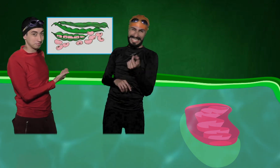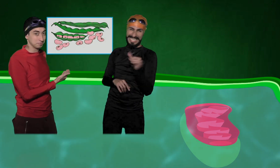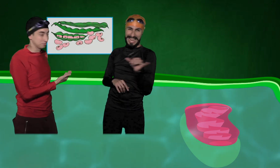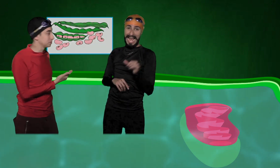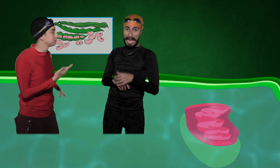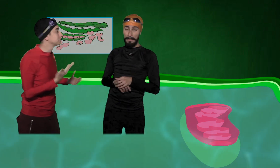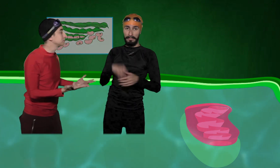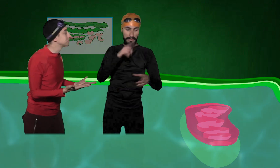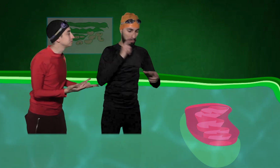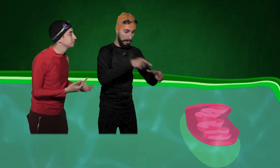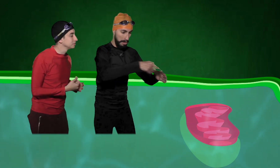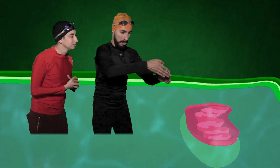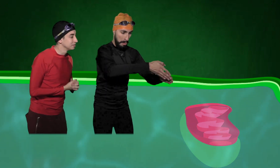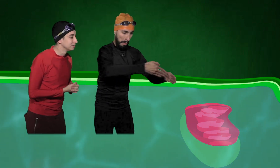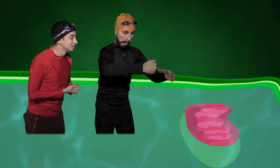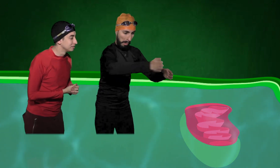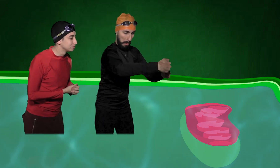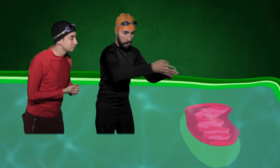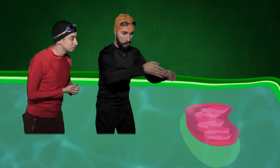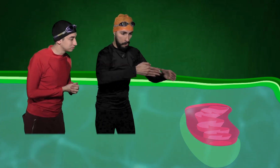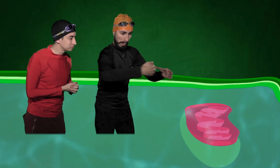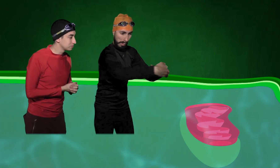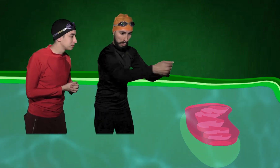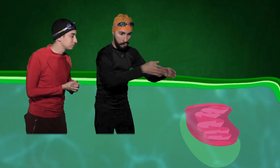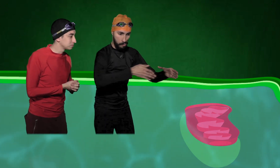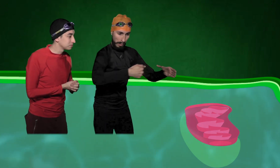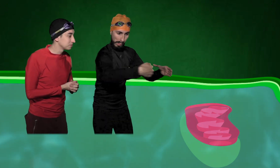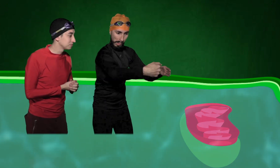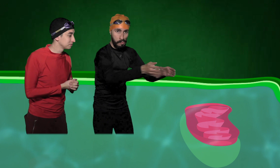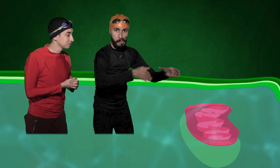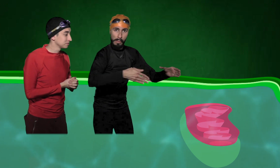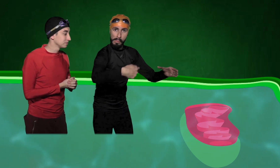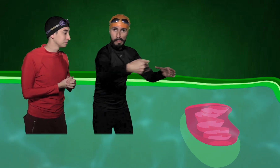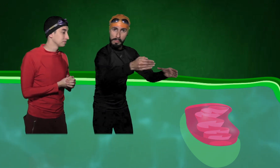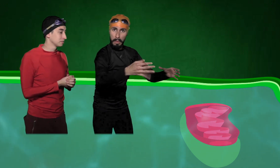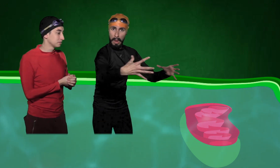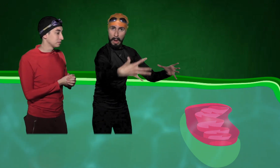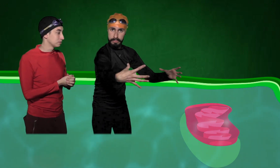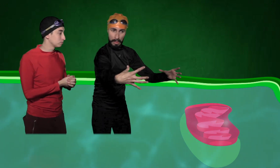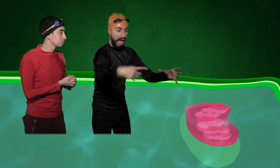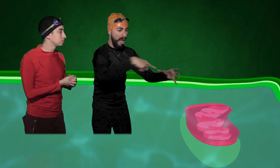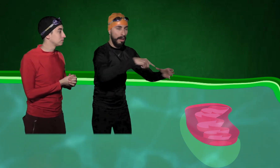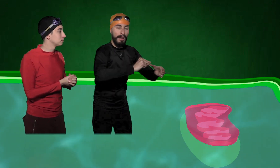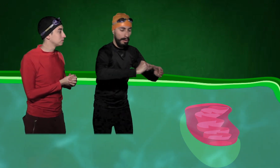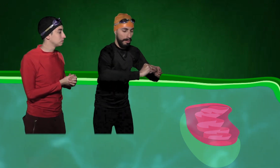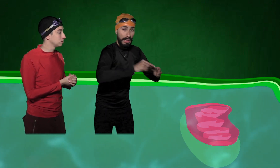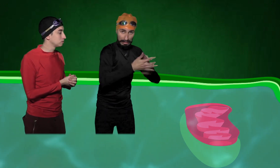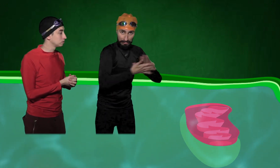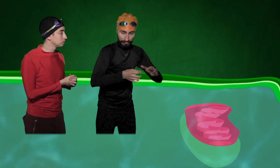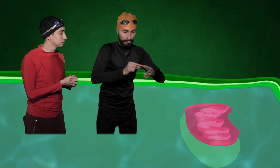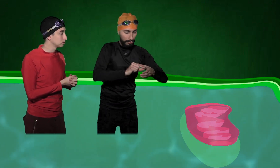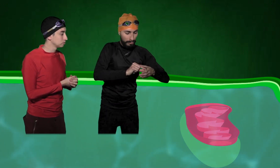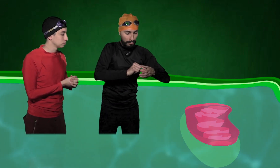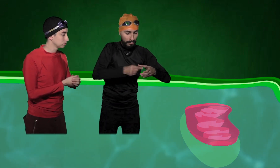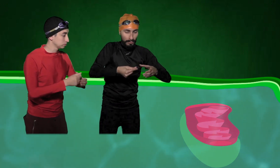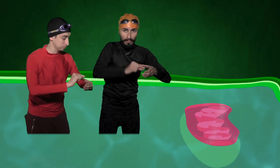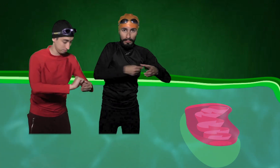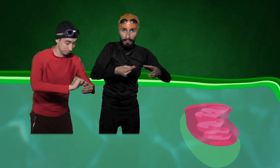Sí, es muy parecido. En su interior tiene una estructura curva. Su seña es así: